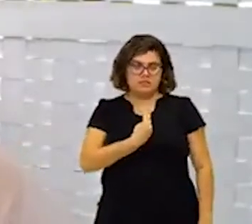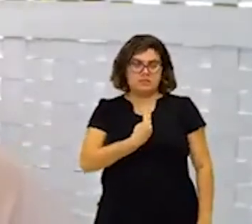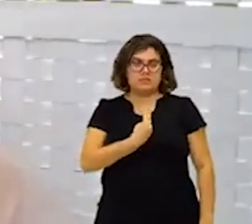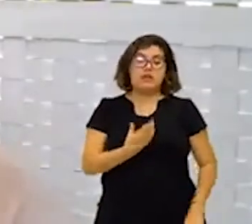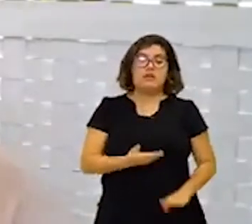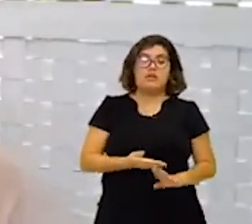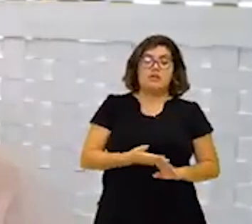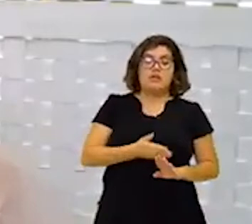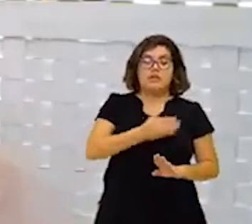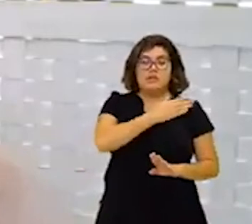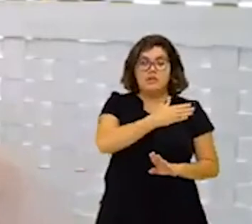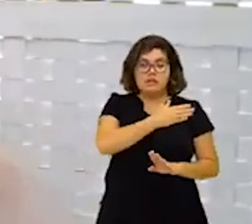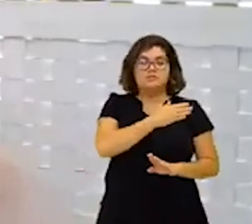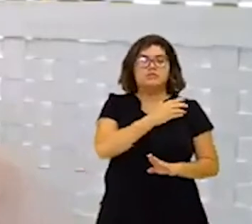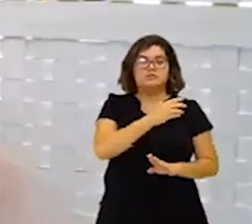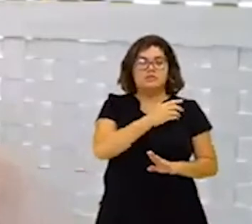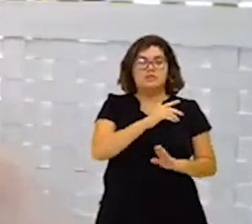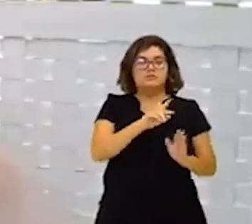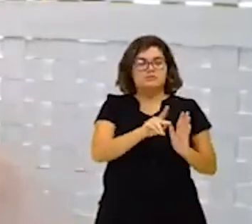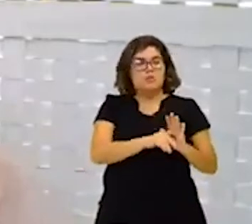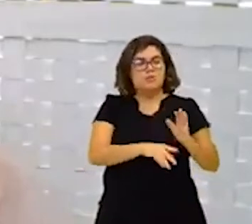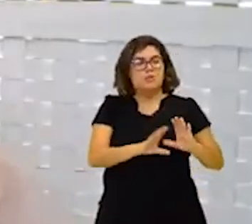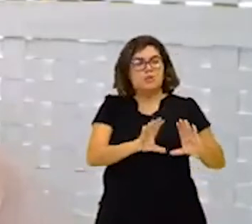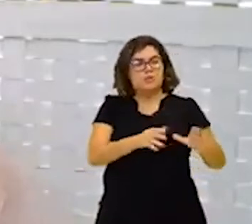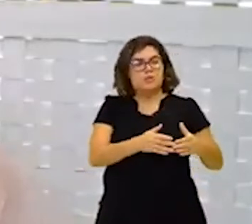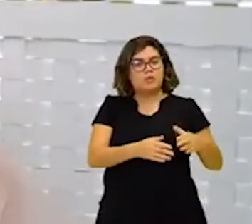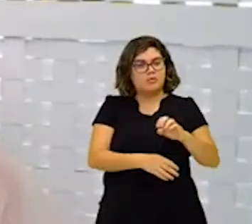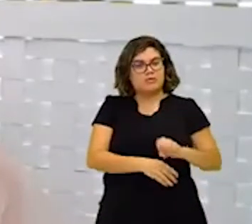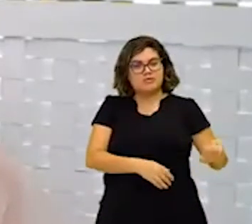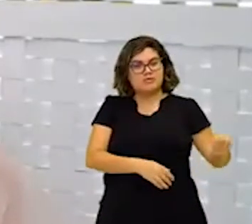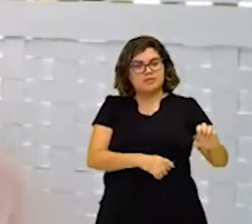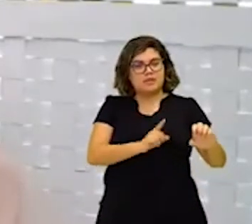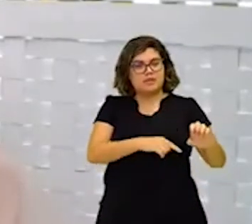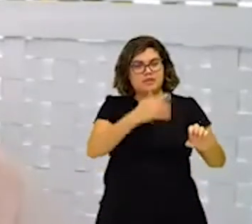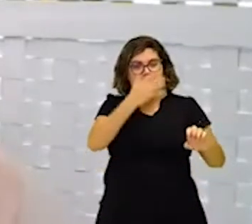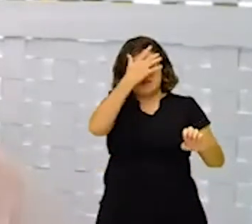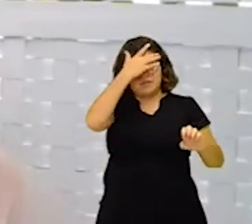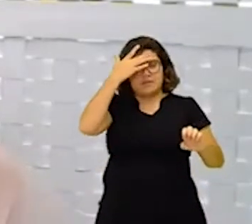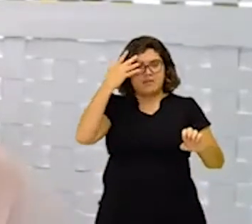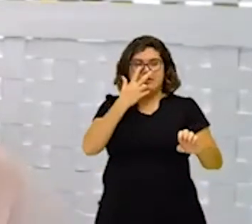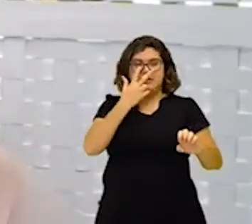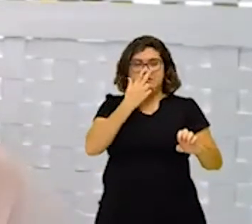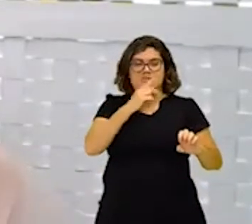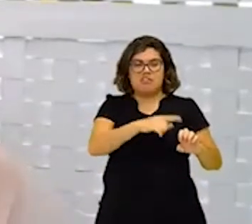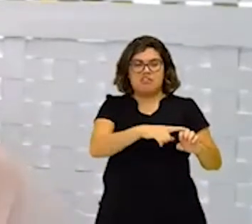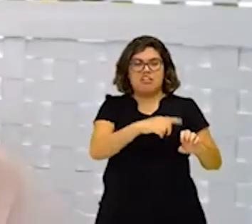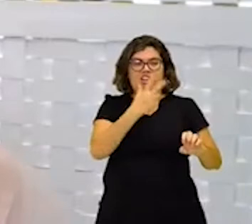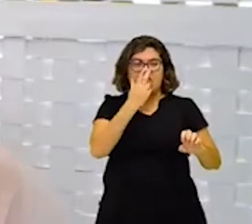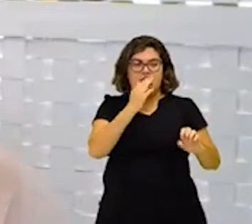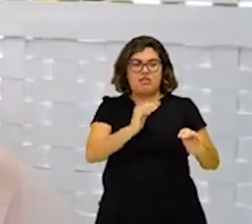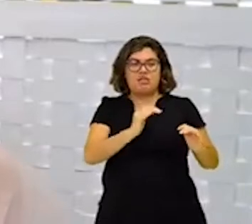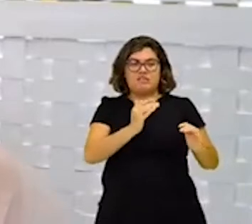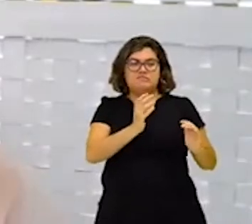pelas próprias de quedas como alguém que viviam desvio pequeno por gay uma degeneração naquele